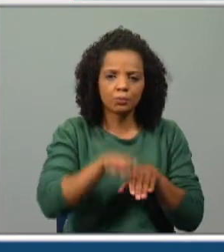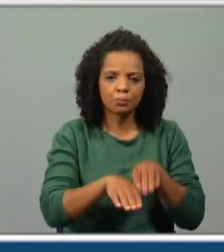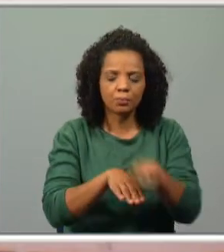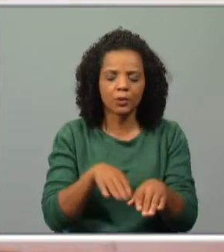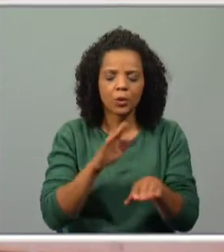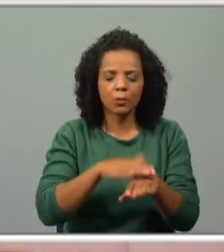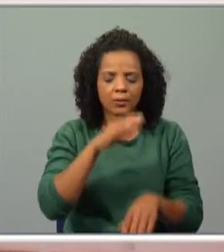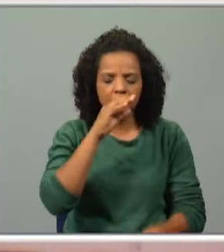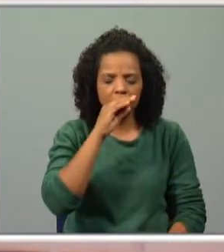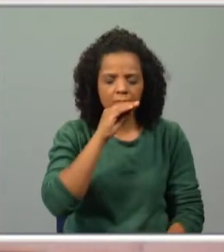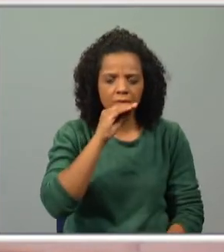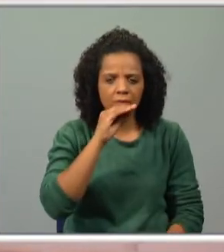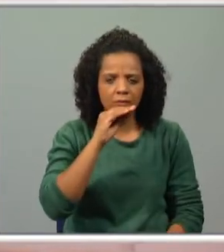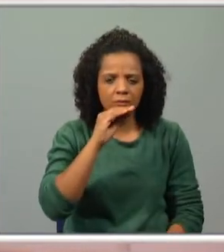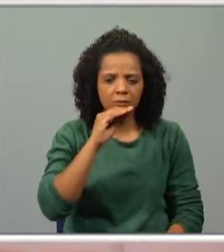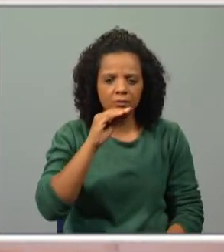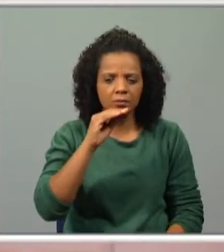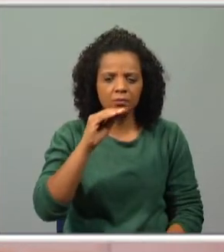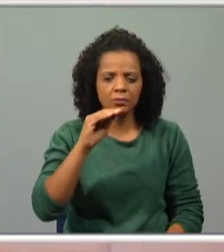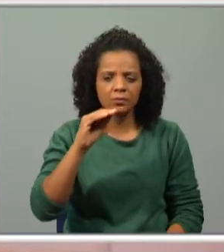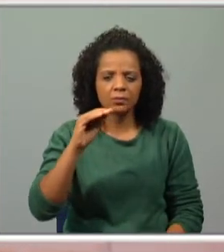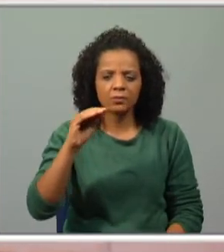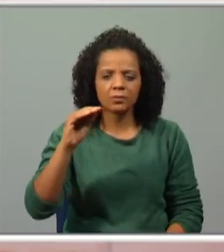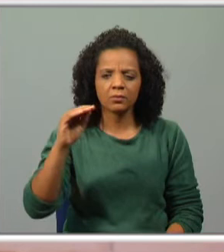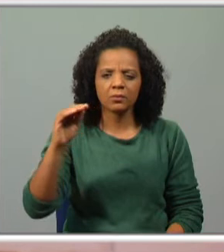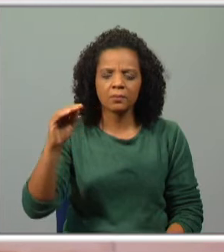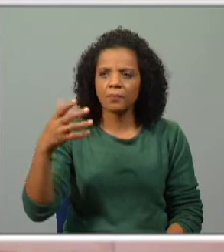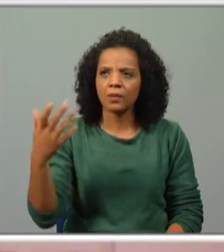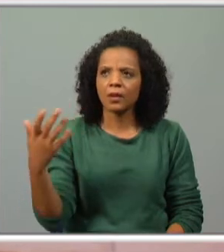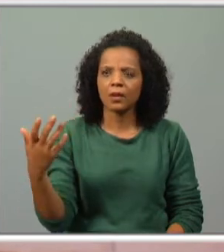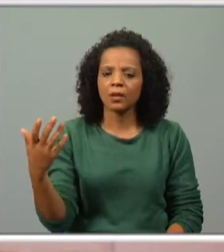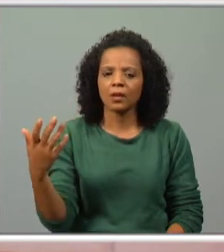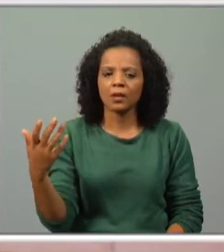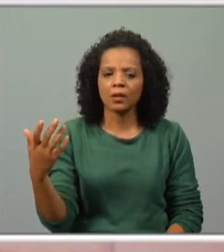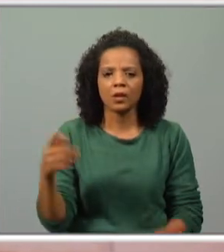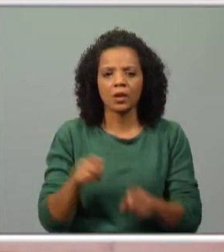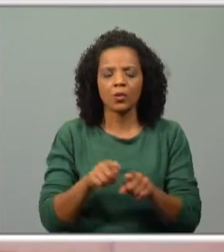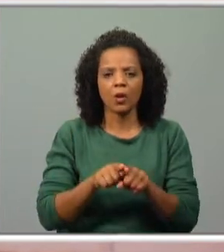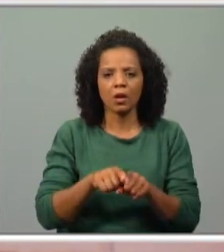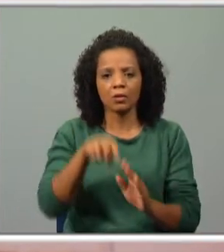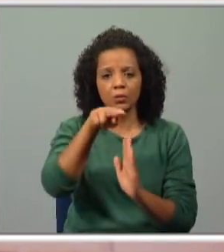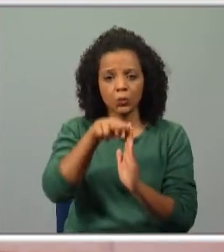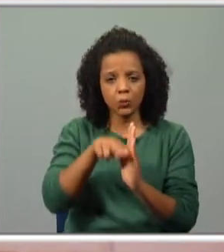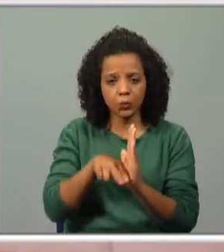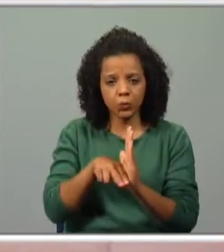silêncio Selena era como se fosse uma marcha fúnebre no fundo portanto 賽琳娜的沉默就像是背景是葬禮進行曲，所以